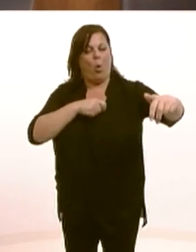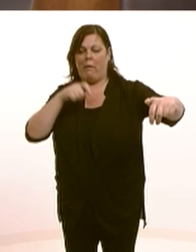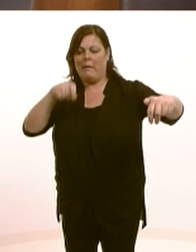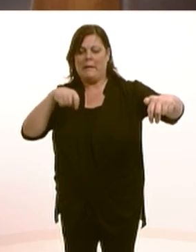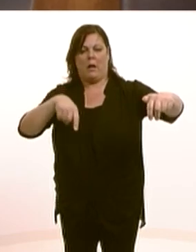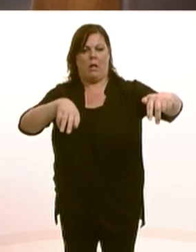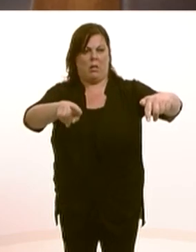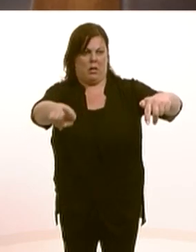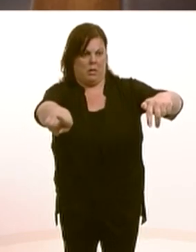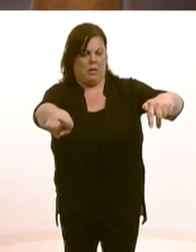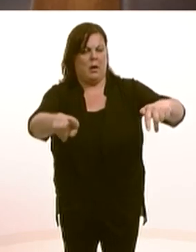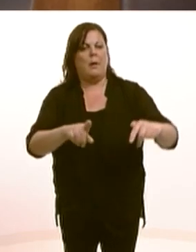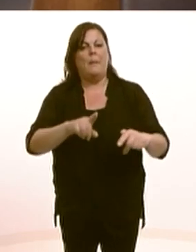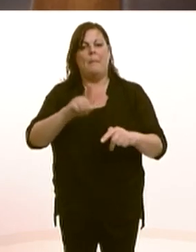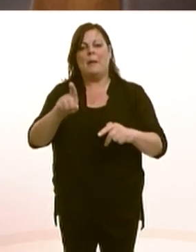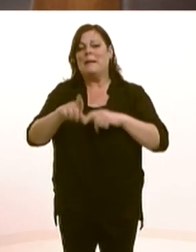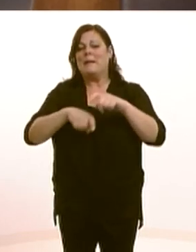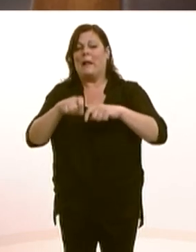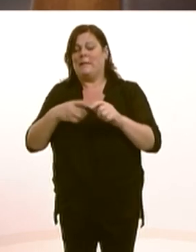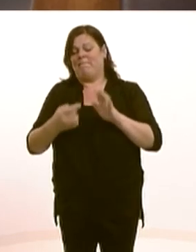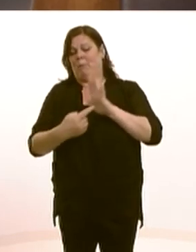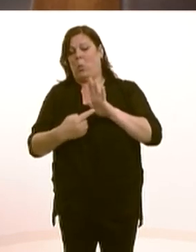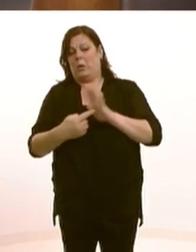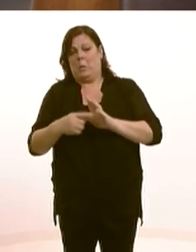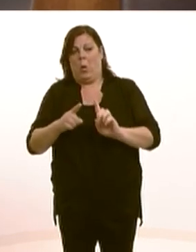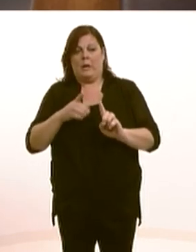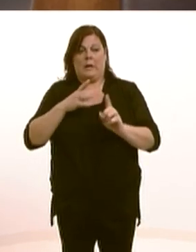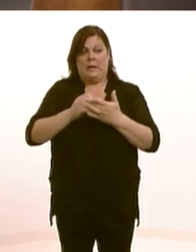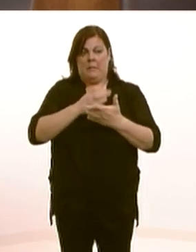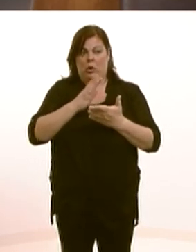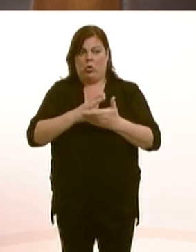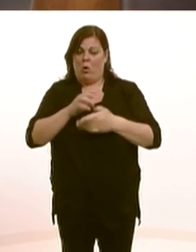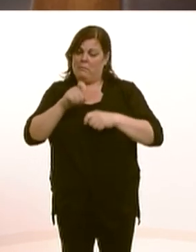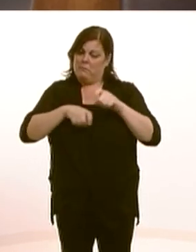Ond nid yw hynnyín cymryd y ddyletswydd o feicwyr i sicrhau eu bod nhwín reidio eu